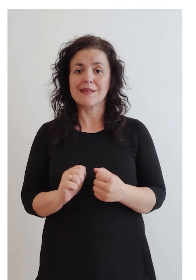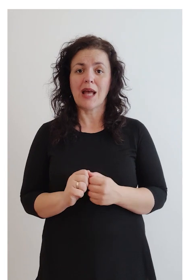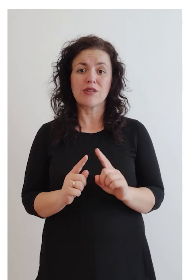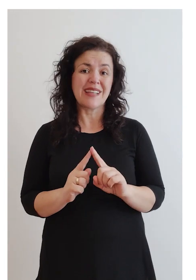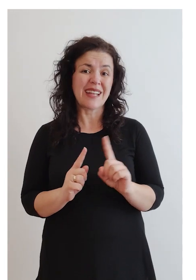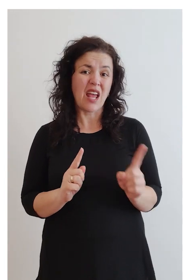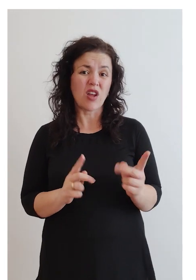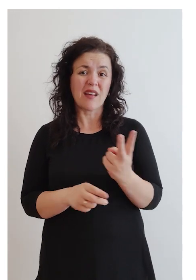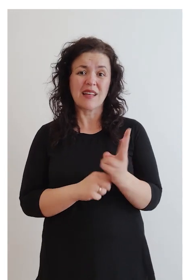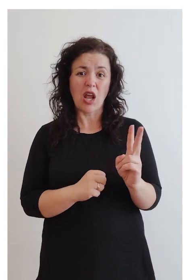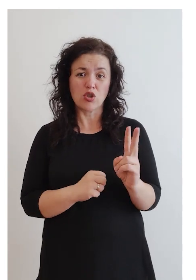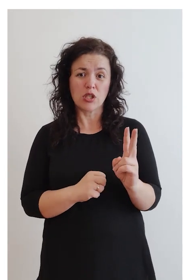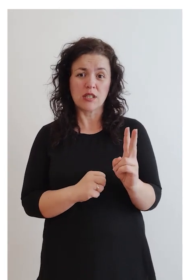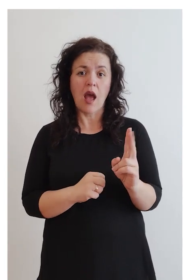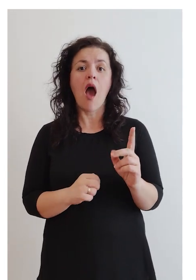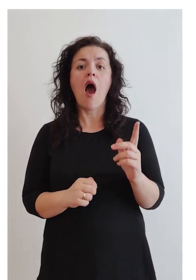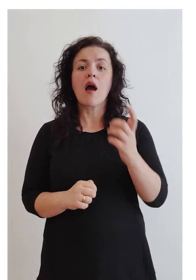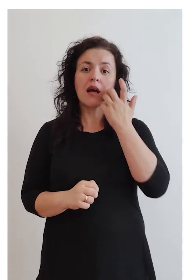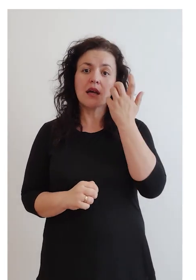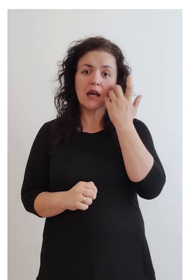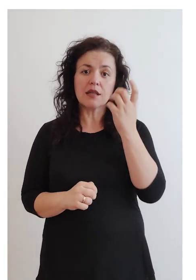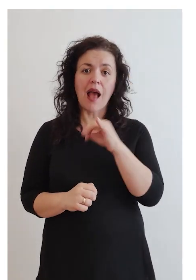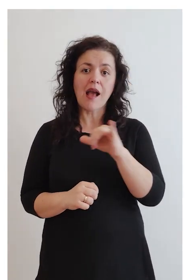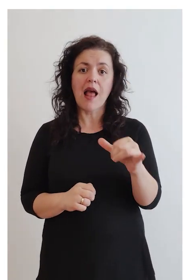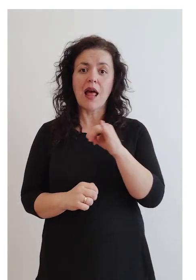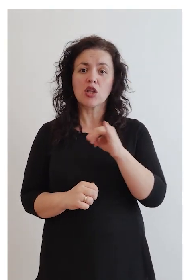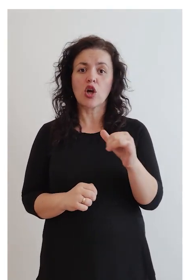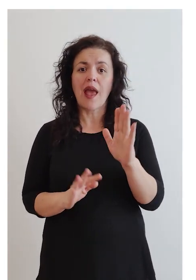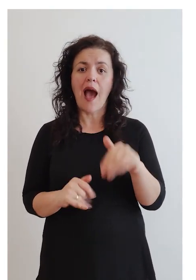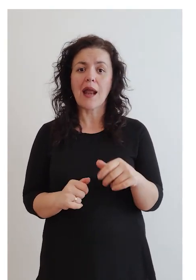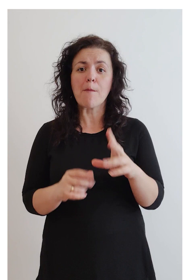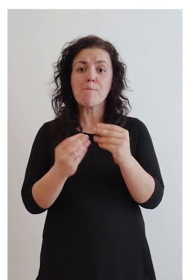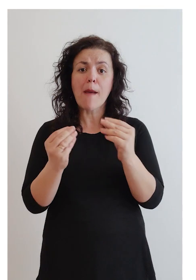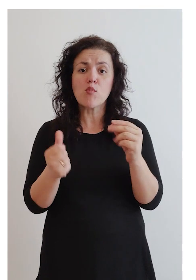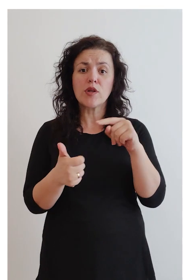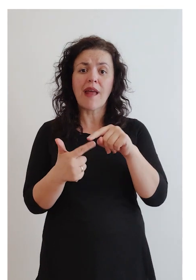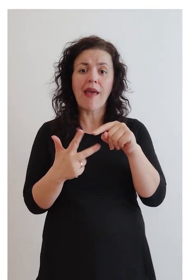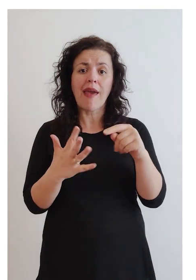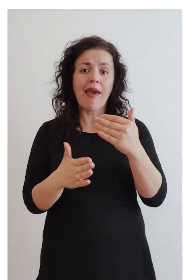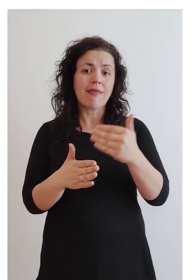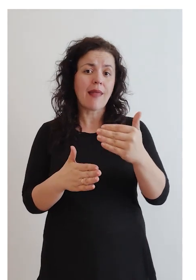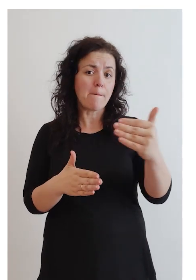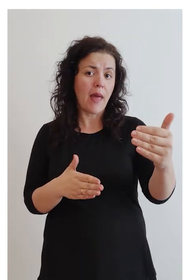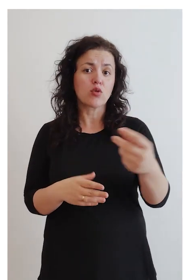deoarece fiecare transfer crește șansa ca bagajele să fie manipulate greșit